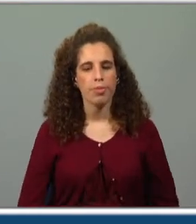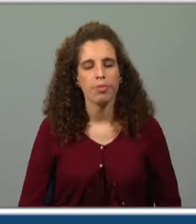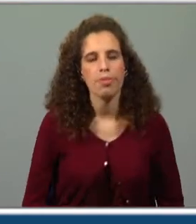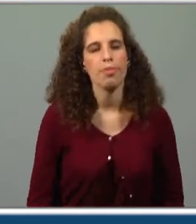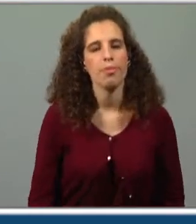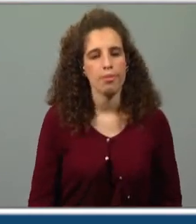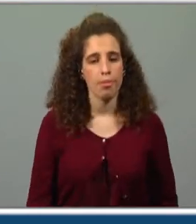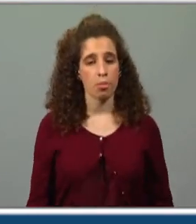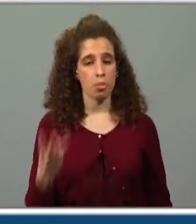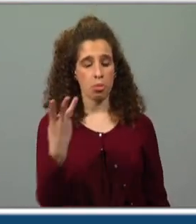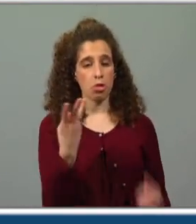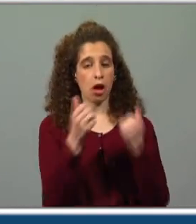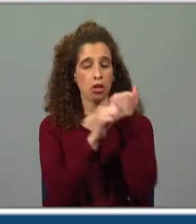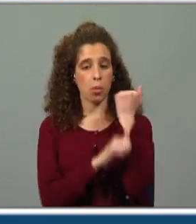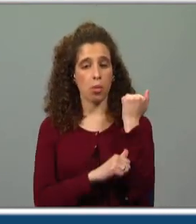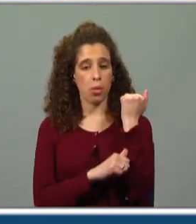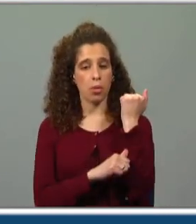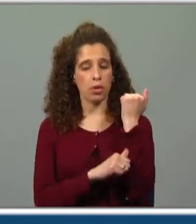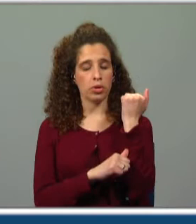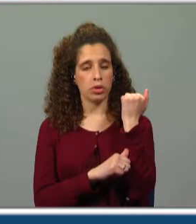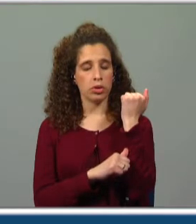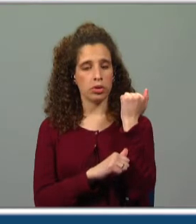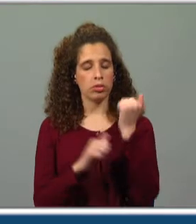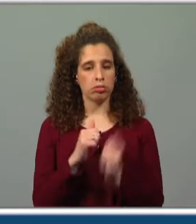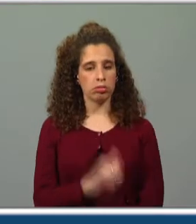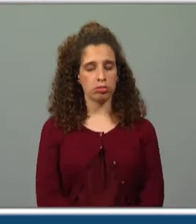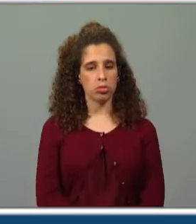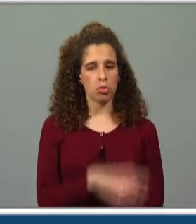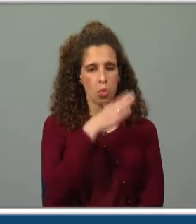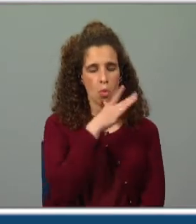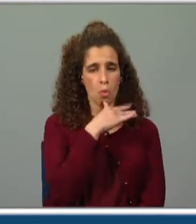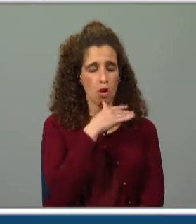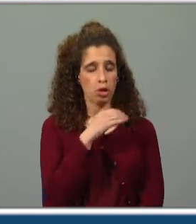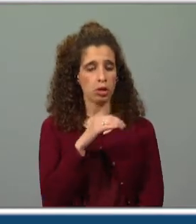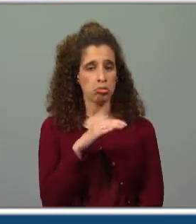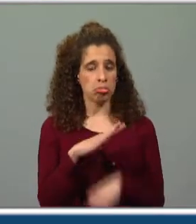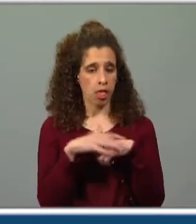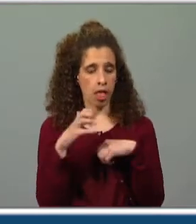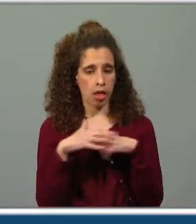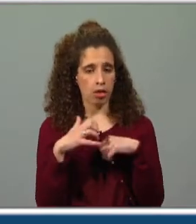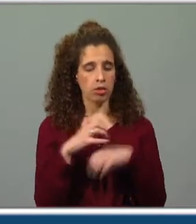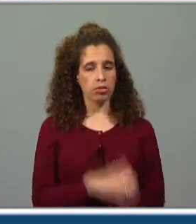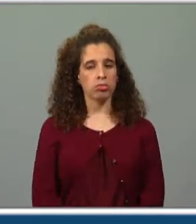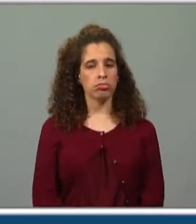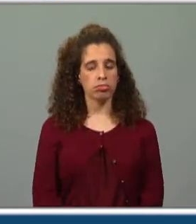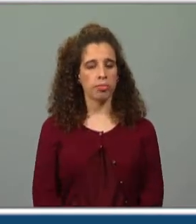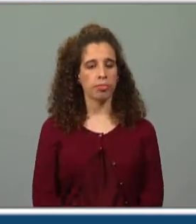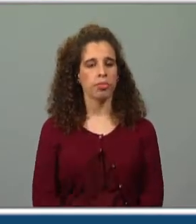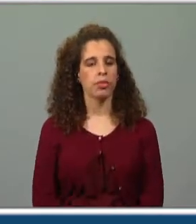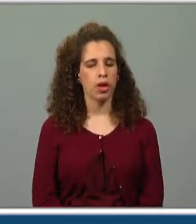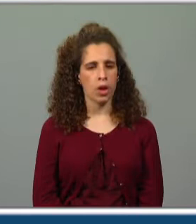Teresa abóboras não é que são de uma cor alaranjada e estão e tem que ir muitas 特蕾莎南瓜不是說它們是一種顏色橙色，他們現在而且必須經常去